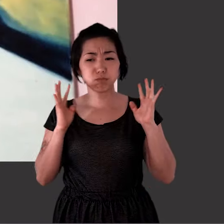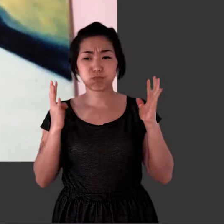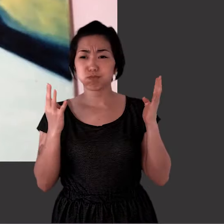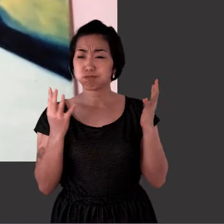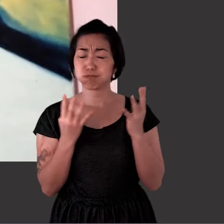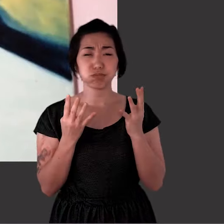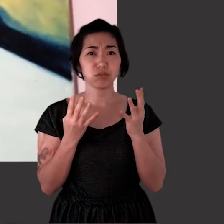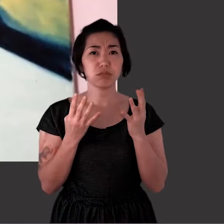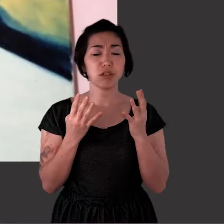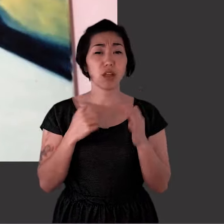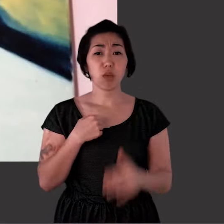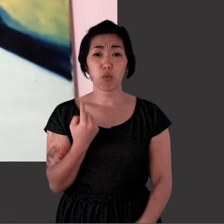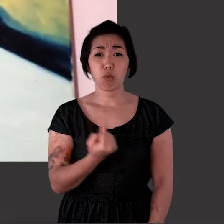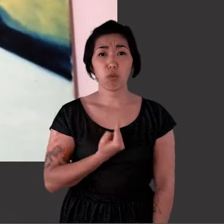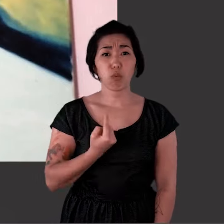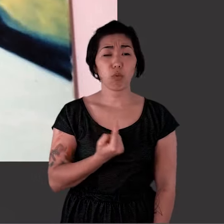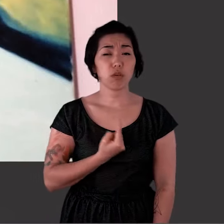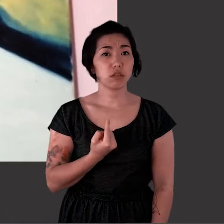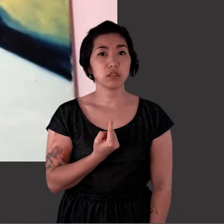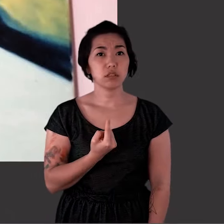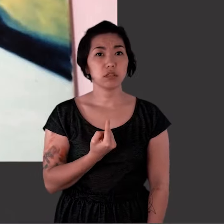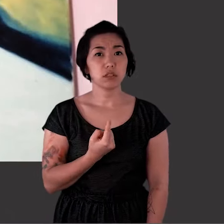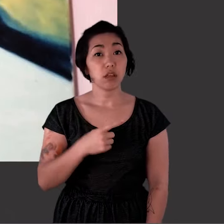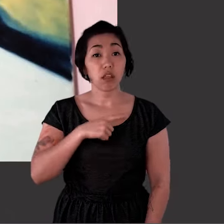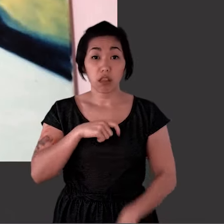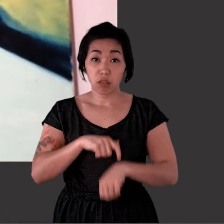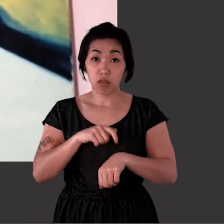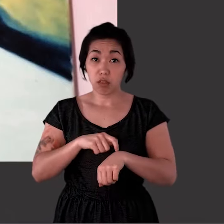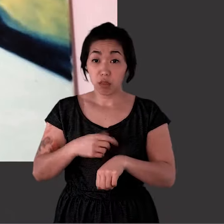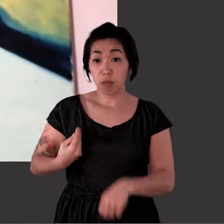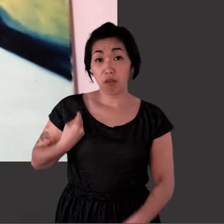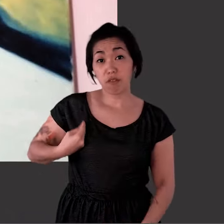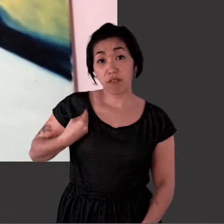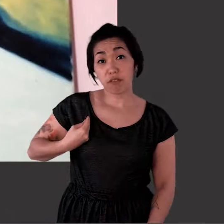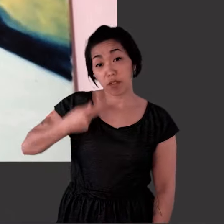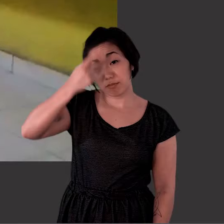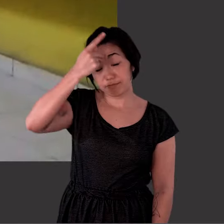Estou isolada e tendo mais tempo para conviver comigo mesma.